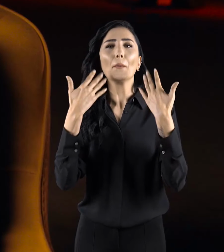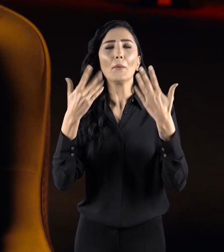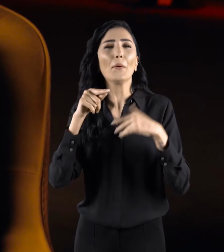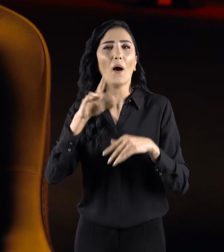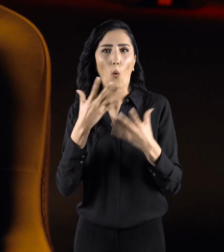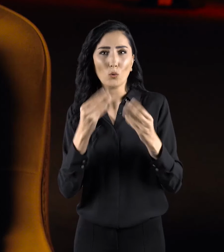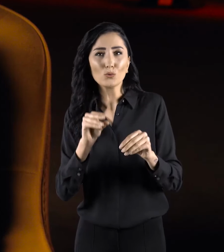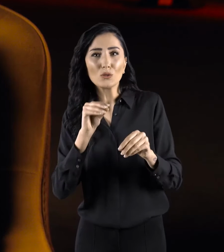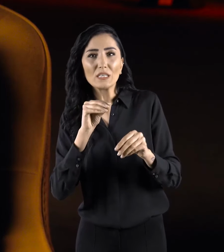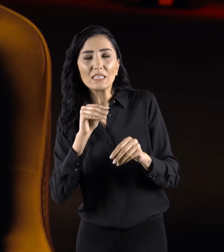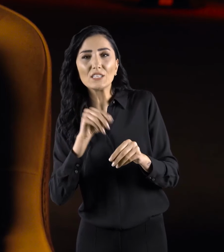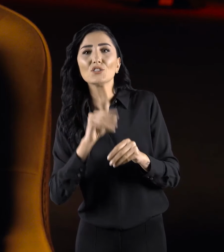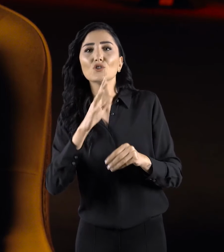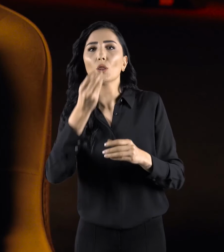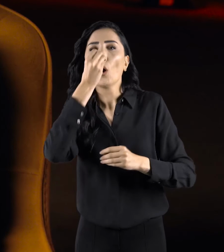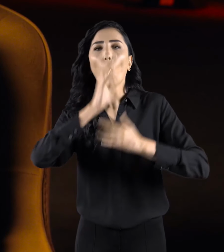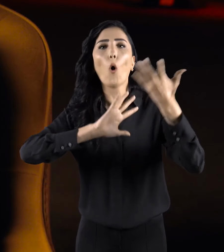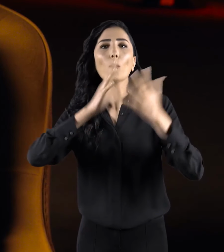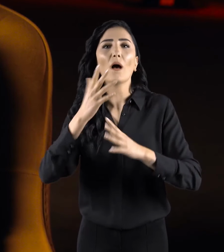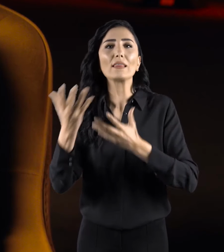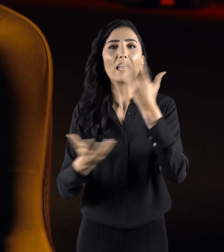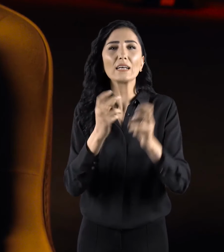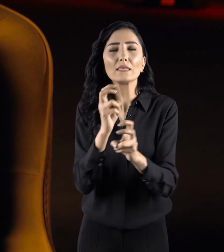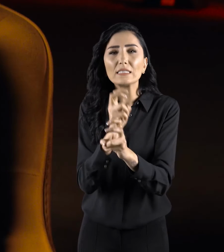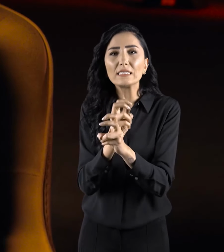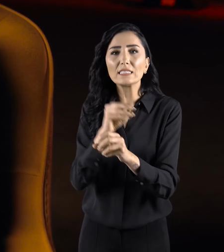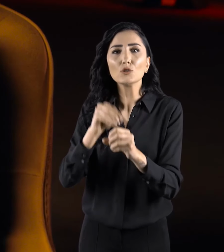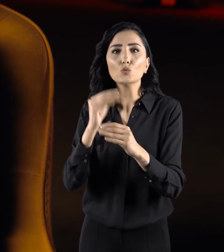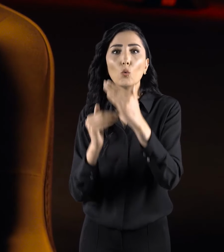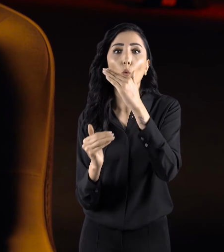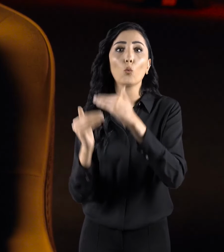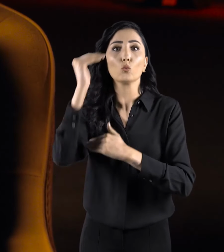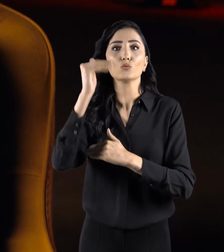Ülkemiz de ılıman iklim kuşağında olduğu için orman yangınları riski